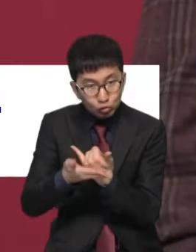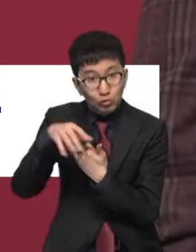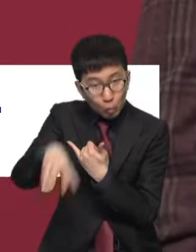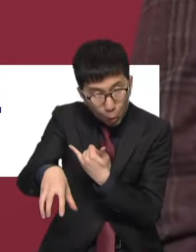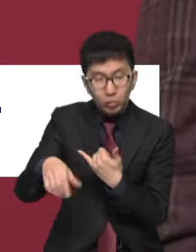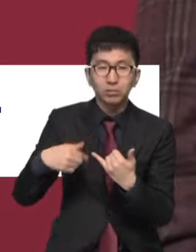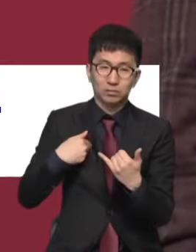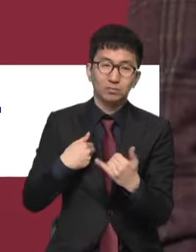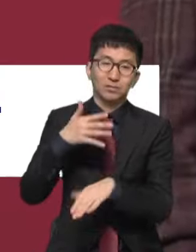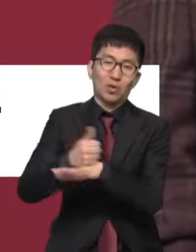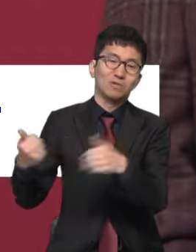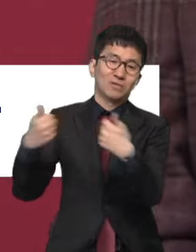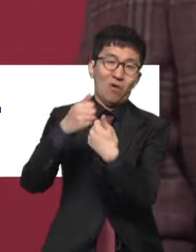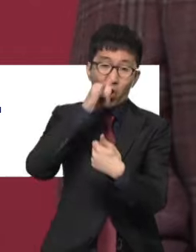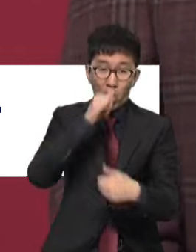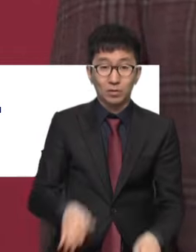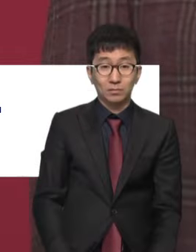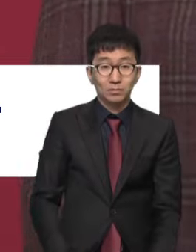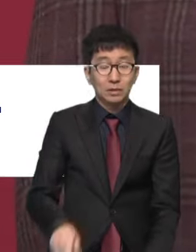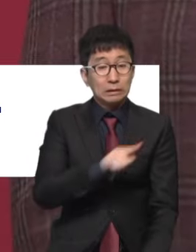포항 남구을루군만 김병욱, 이상휘 후보가 결선을 치르기로 했습니다.